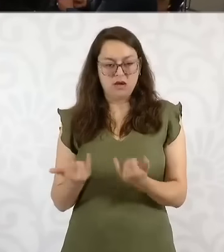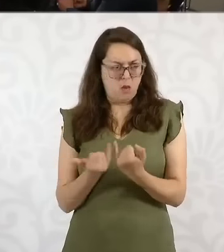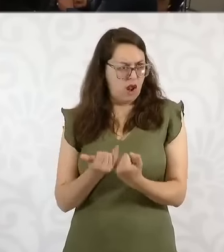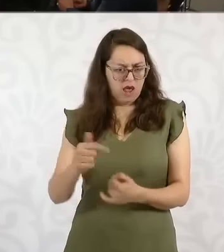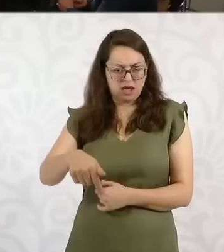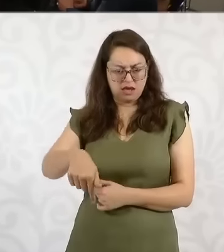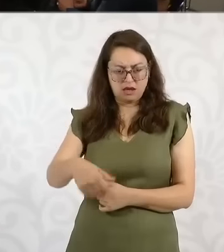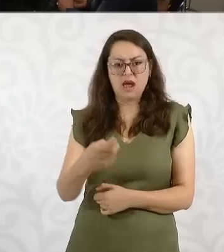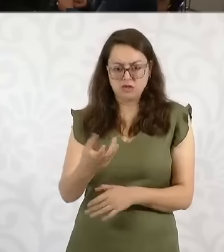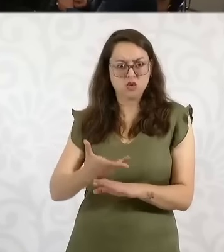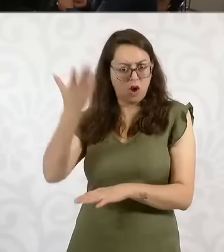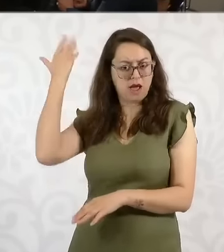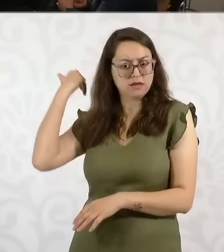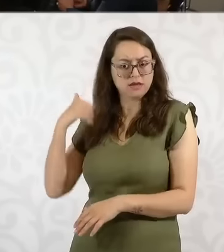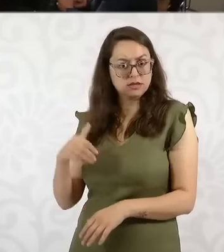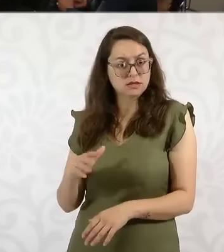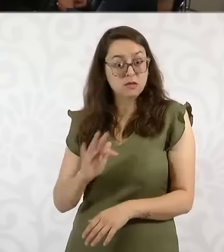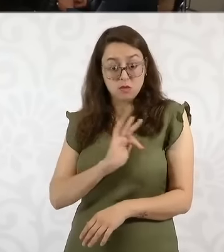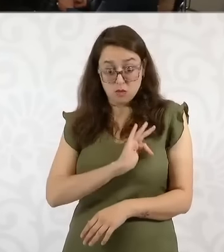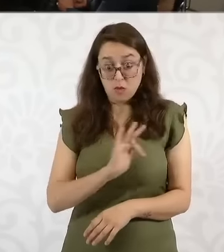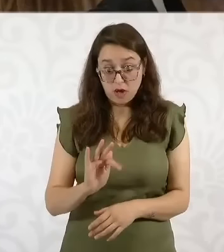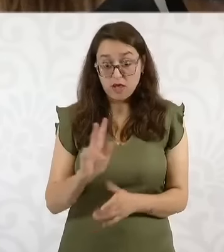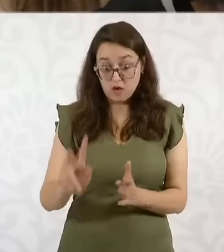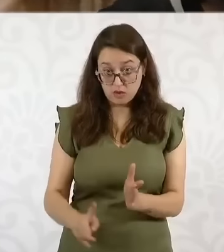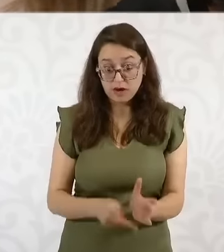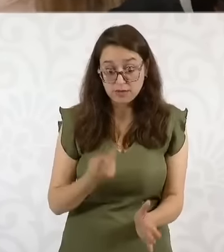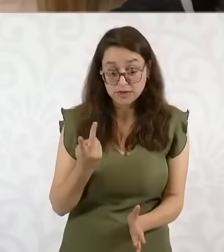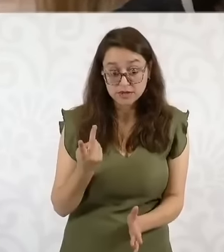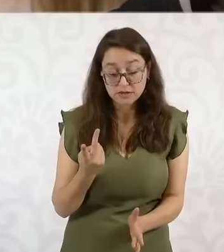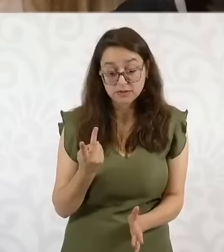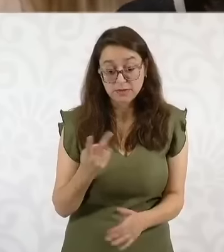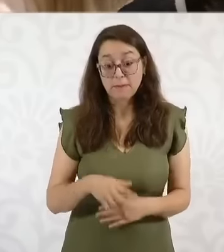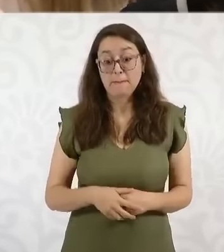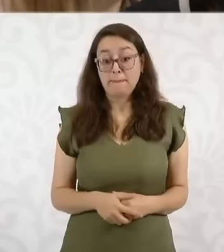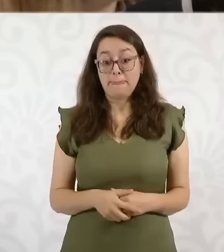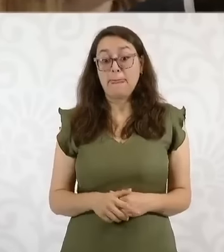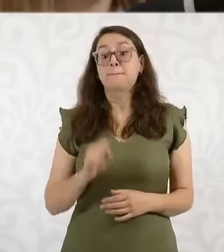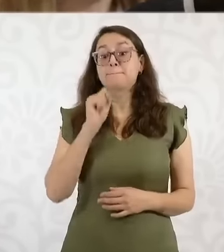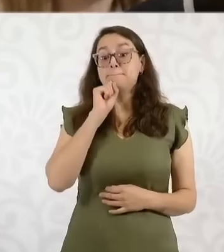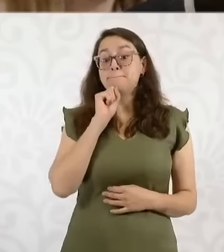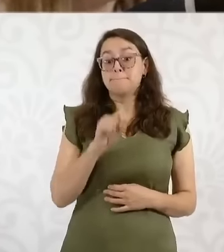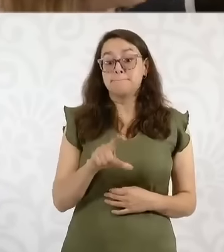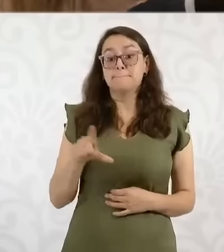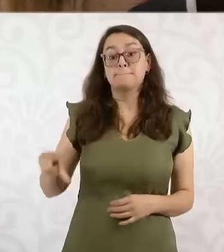Entonces, quisiéramos saber si es factible y es deseo también del gobierno de México que se